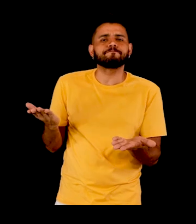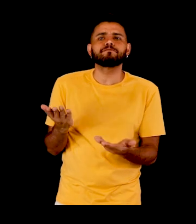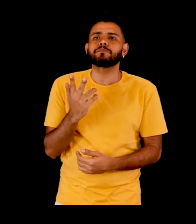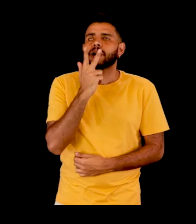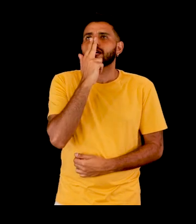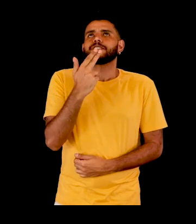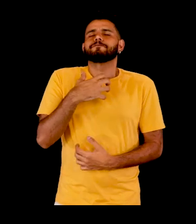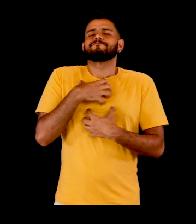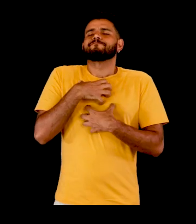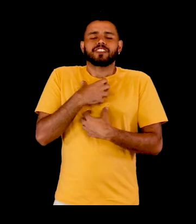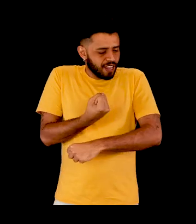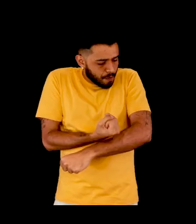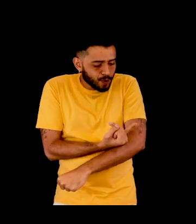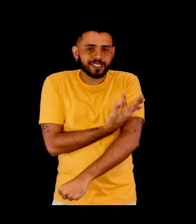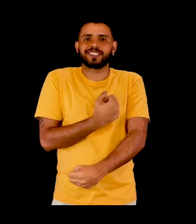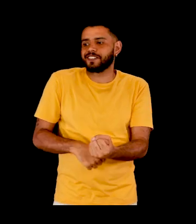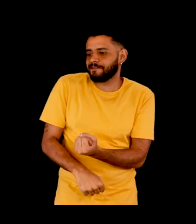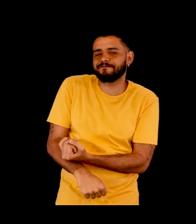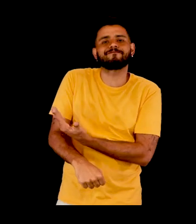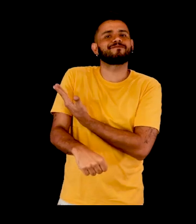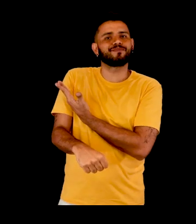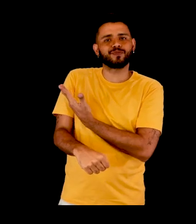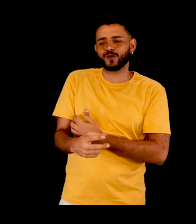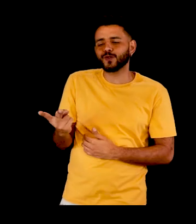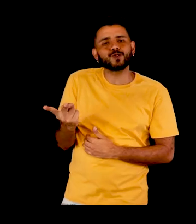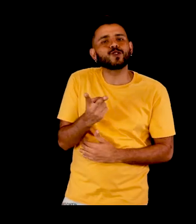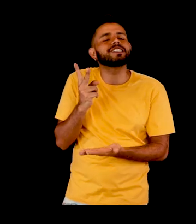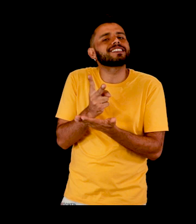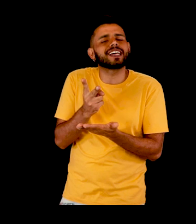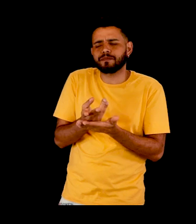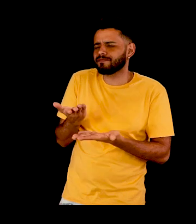o quanto eles se entendiam, o quanto um era legal com o outro